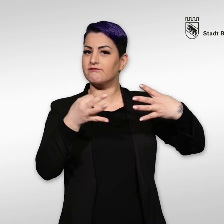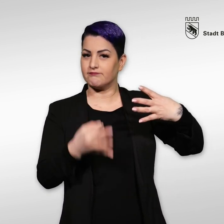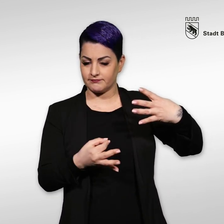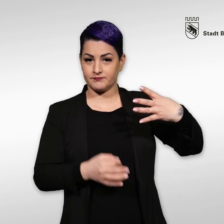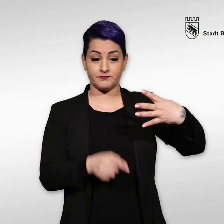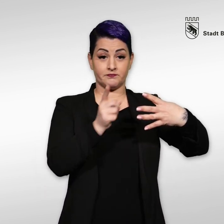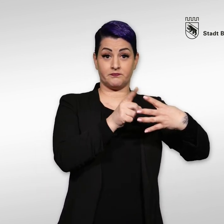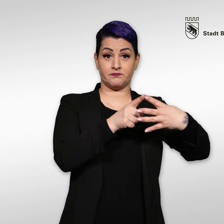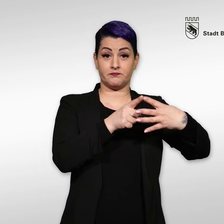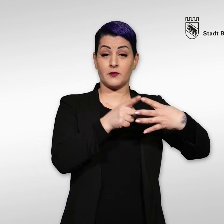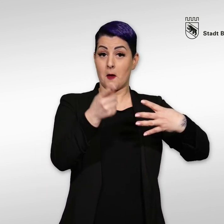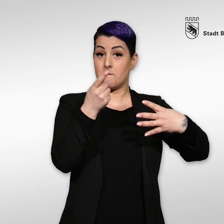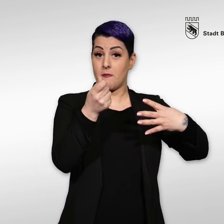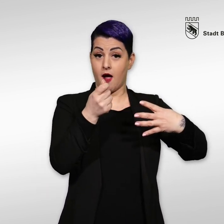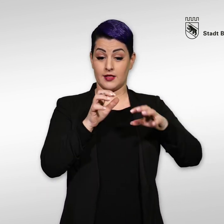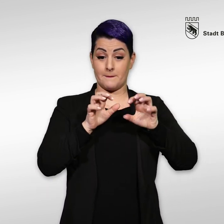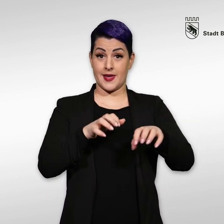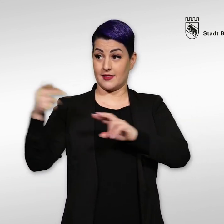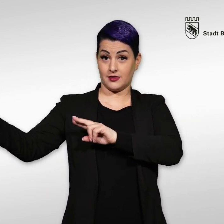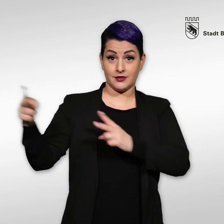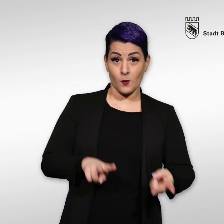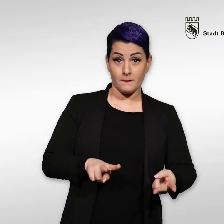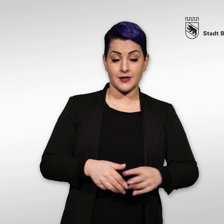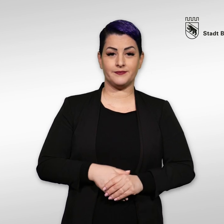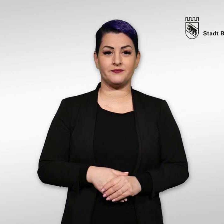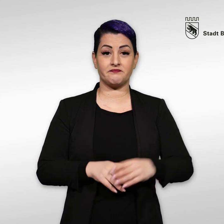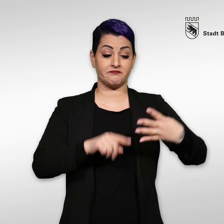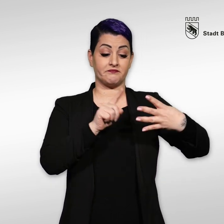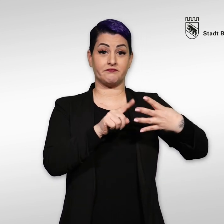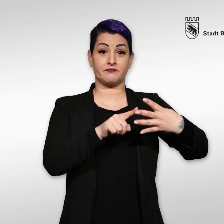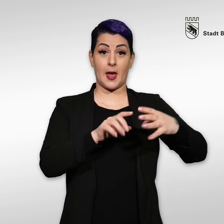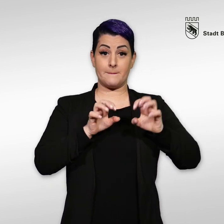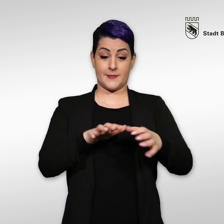Ziehen Sie bald nach Bern? Oder ziehen Sie aus Bern weg?